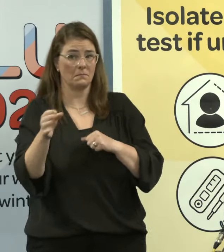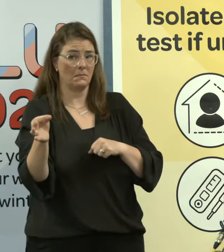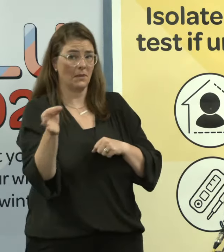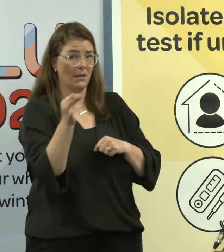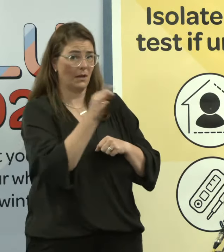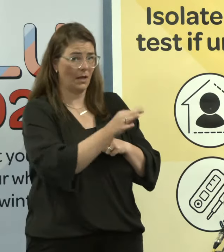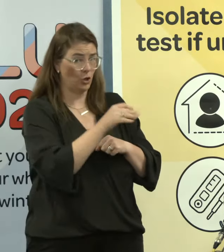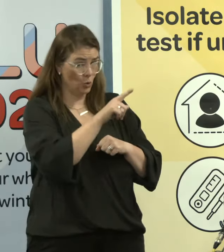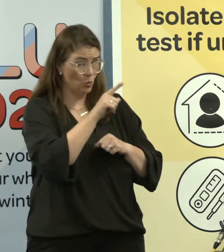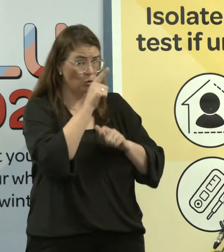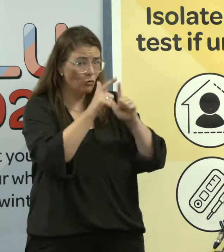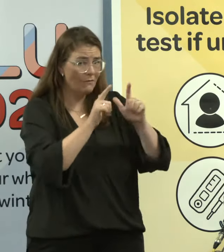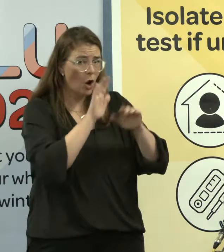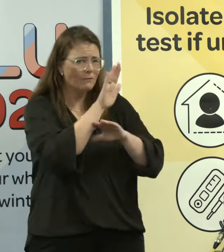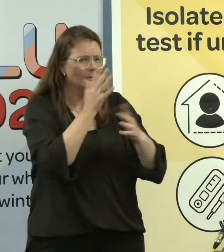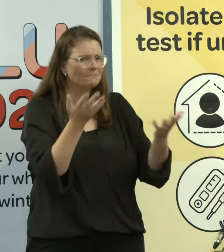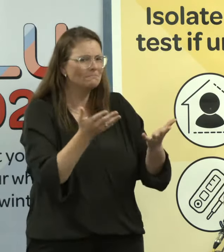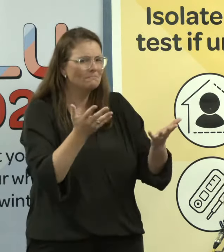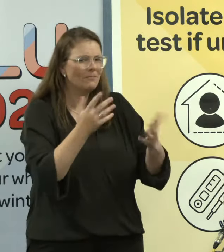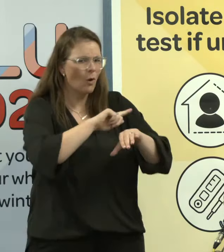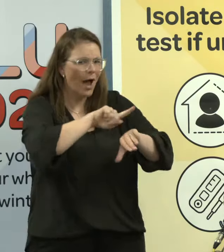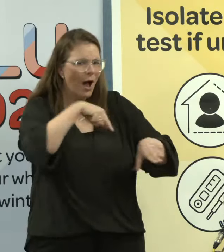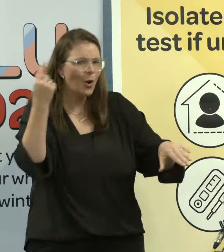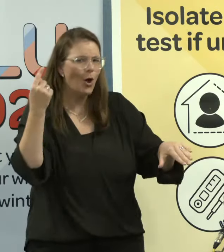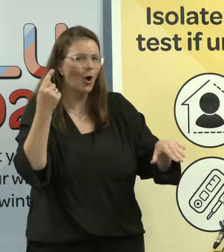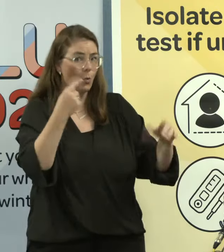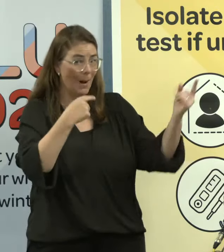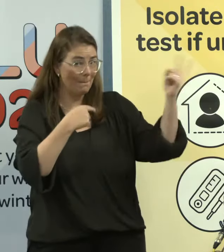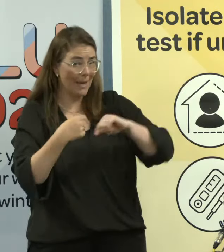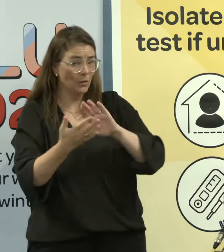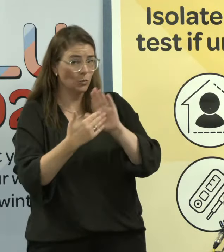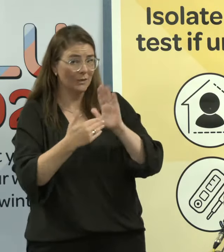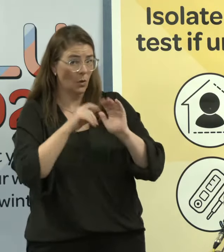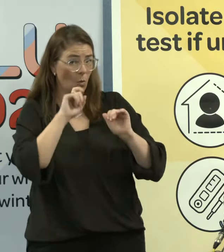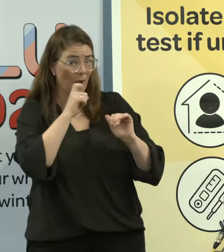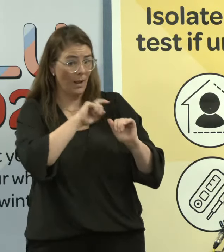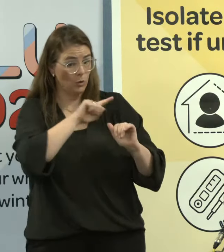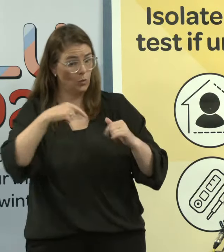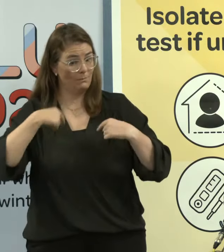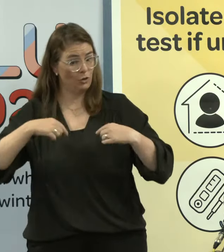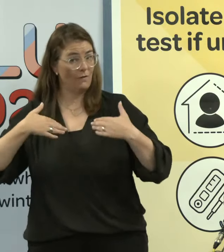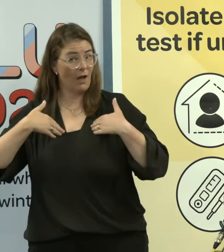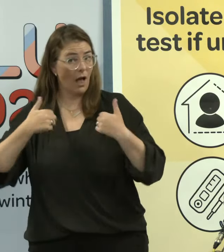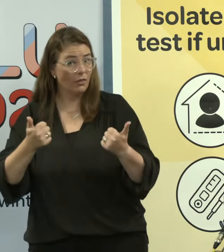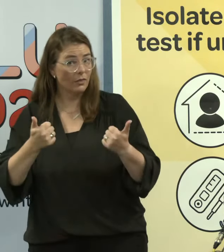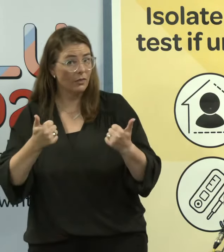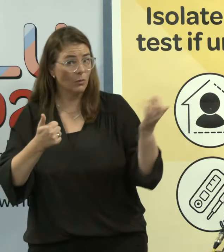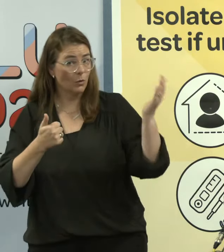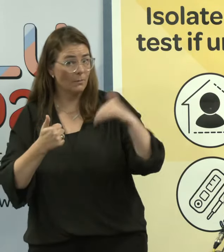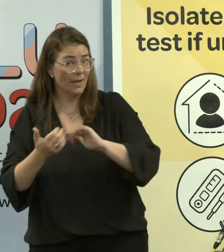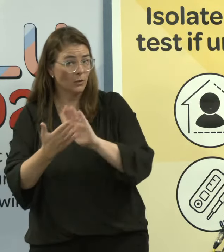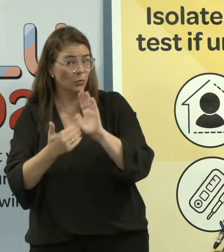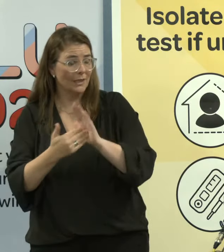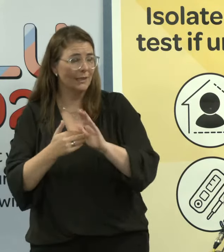reira kaore au e tino uru ki roto. Engari kua riro mai i ahau etahi.